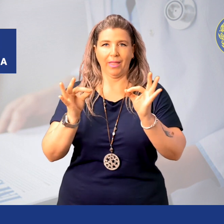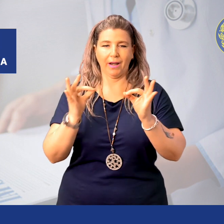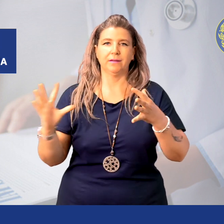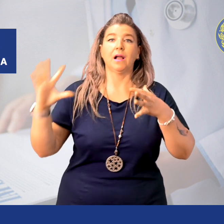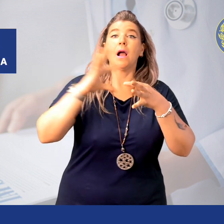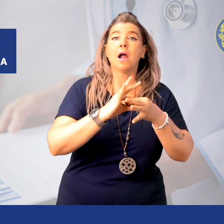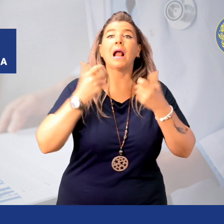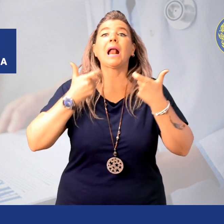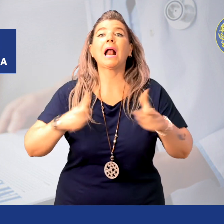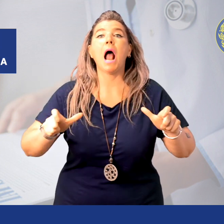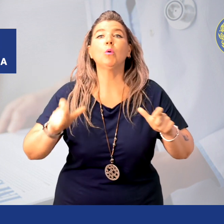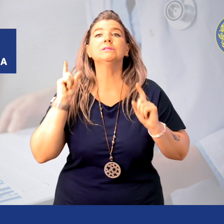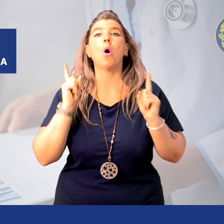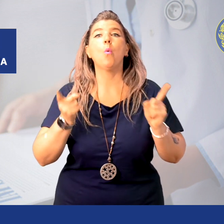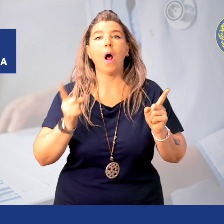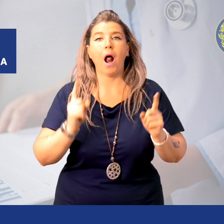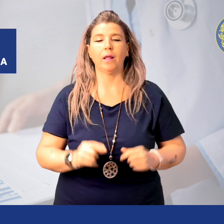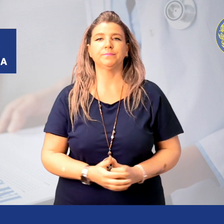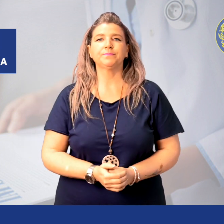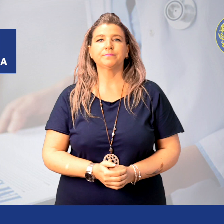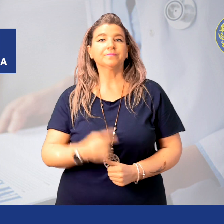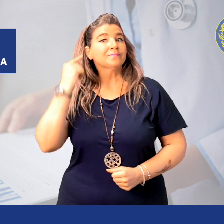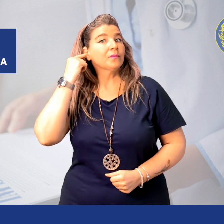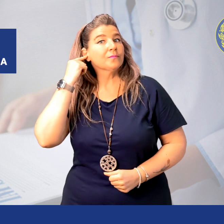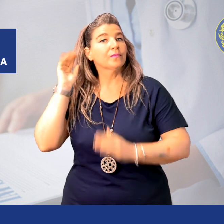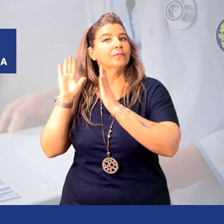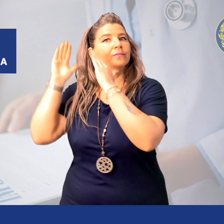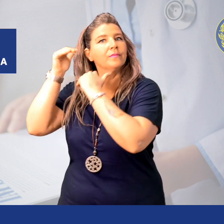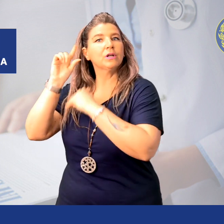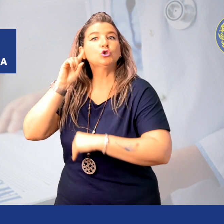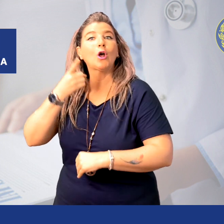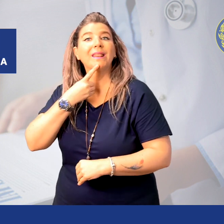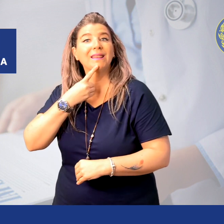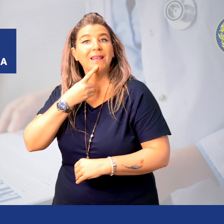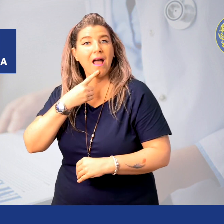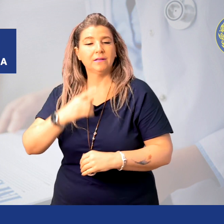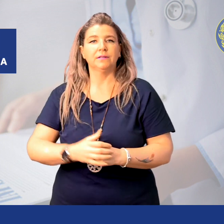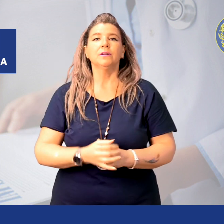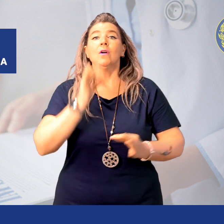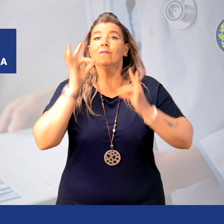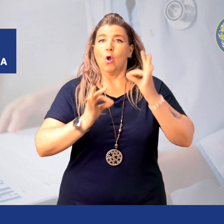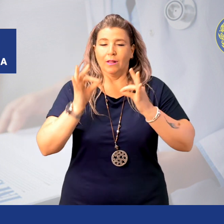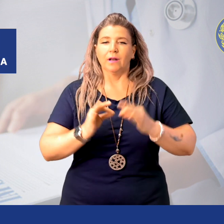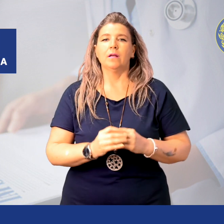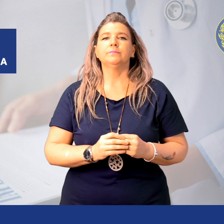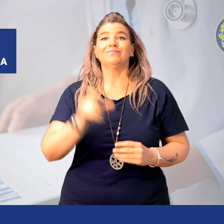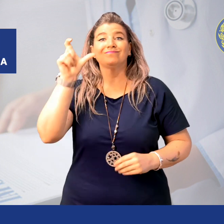collegata/causata dalla sordità o da altre invalidità riconosciute e coesistenti insieme alla sordità.